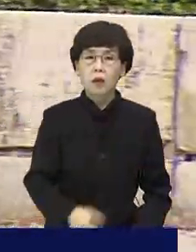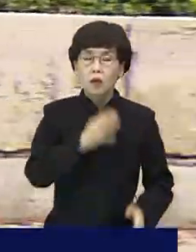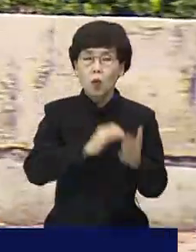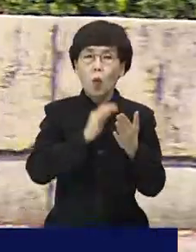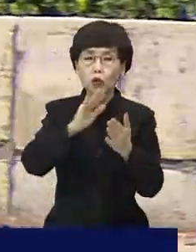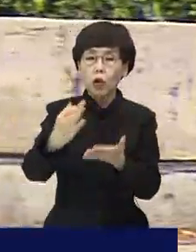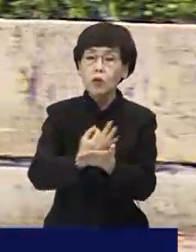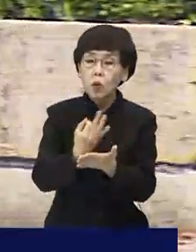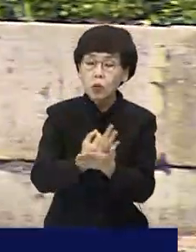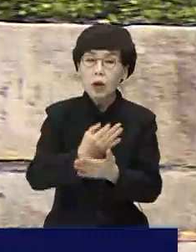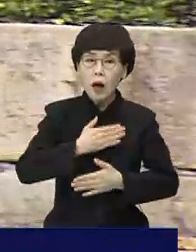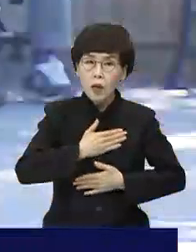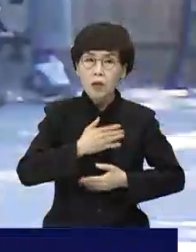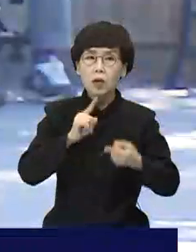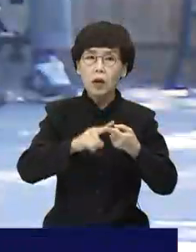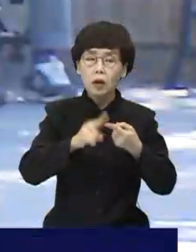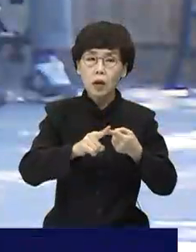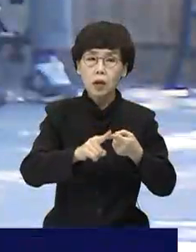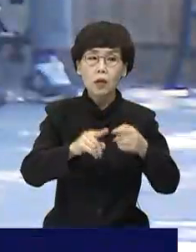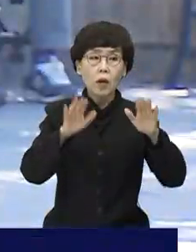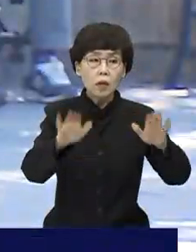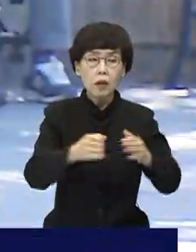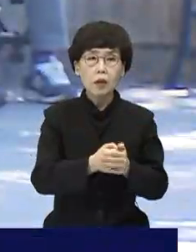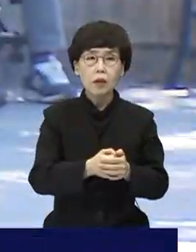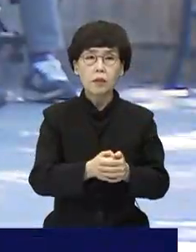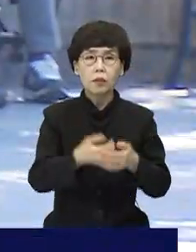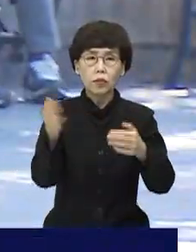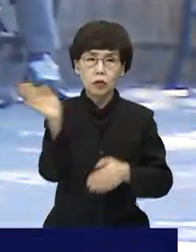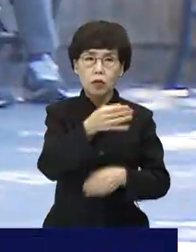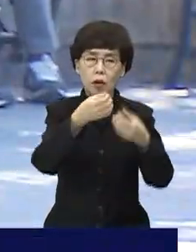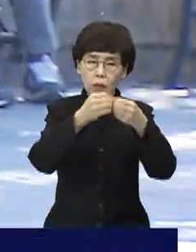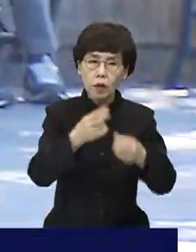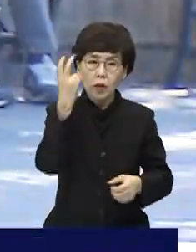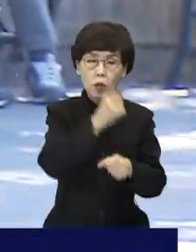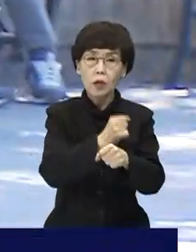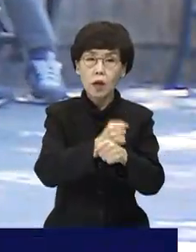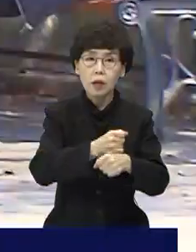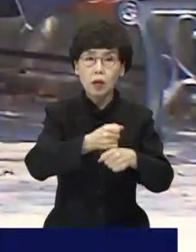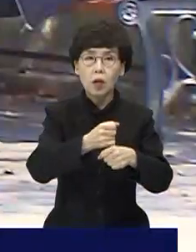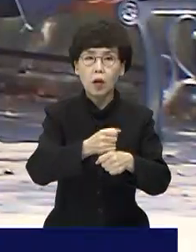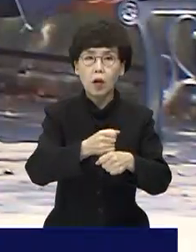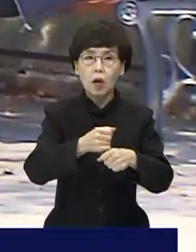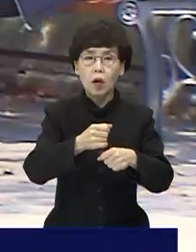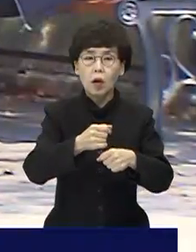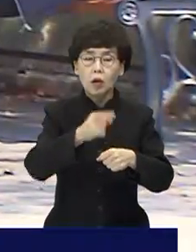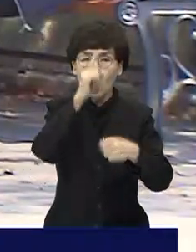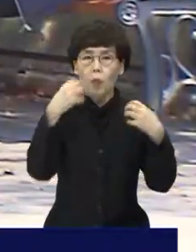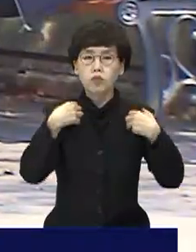다층노후소득보장과 관련해 정밀한 실태 분석을 이제부터 추진해 범부처 협의를 지속하겠다는 내용도 담겼습니다.